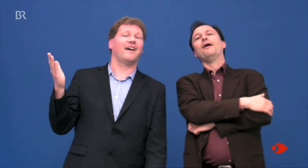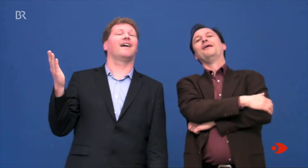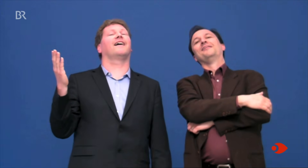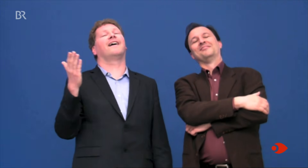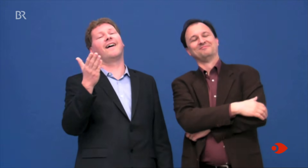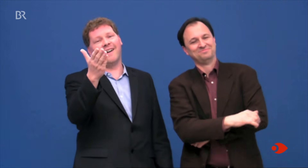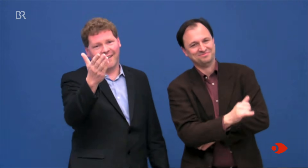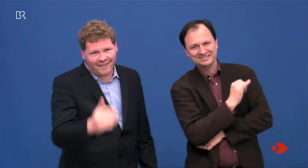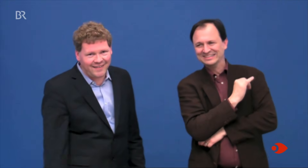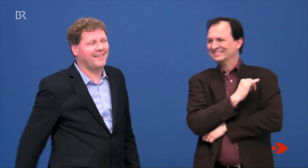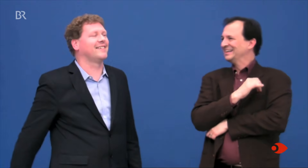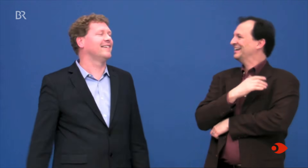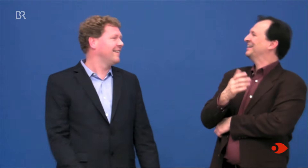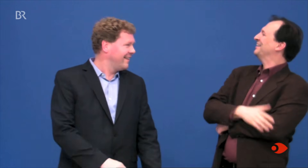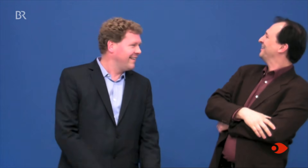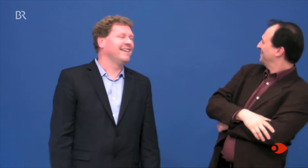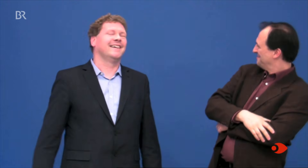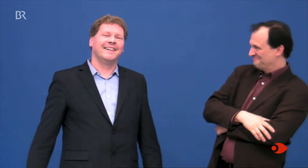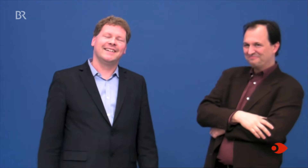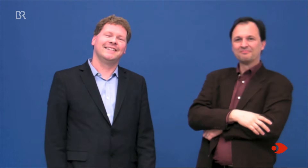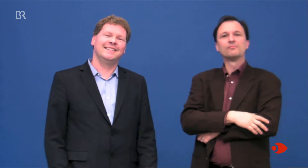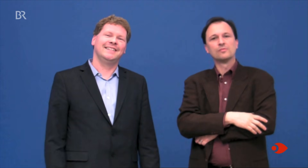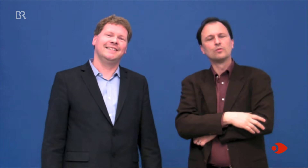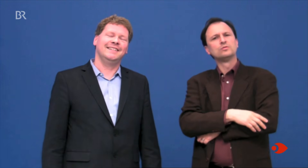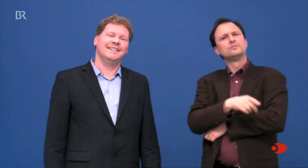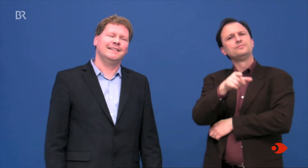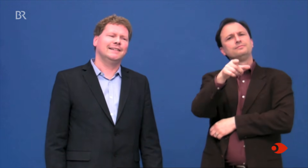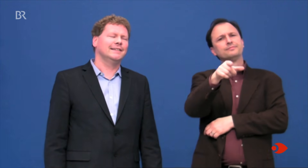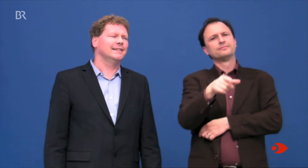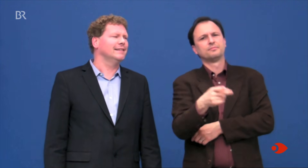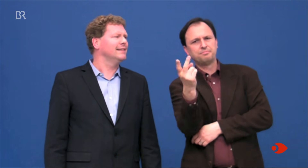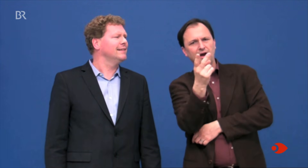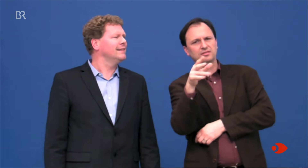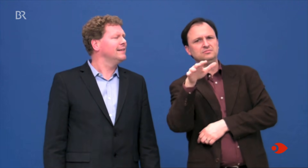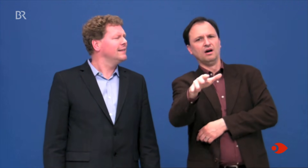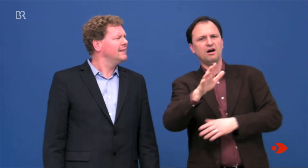Sehr interessant! Ja, aber wie ist das bei euch?